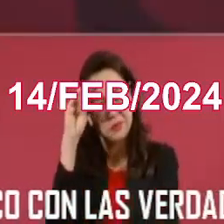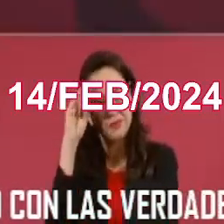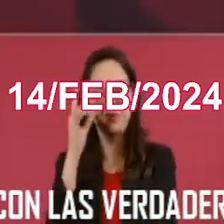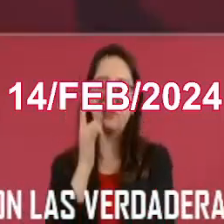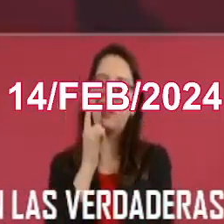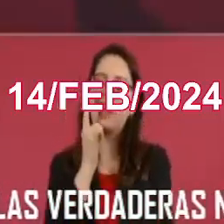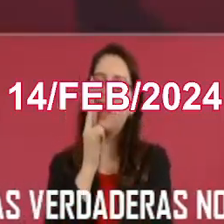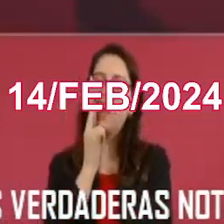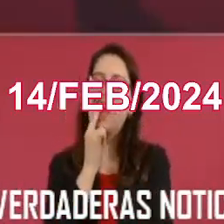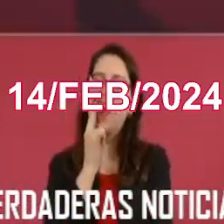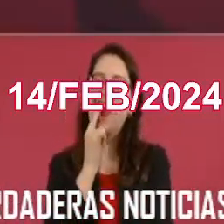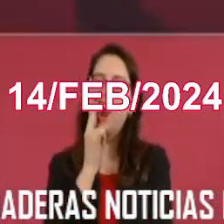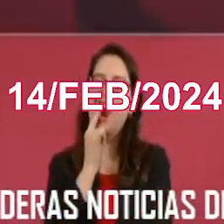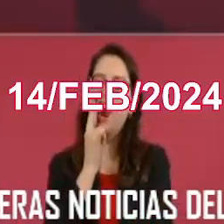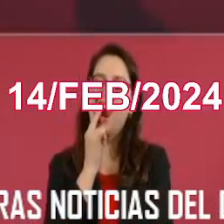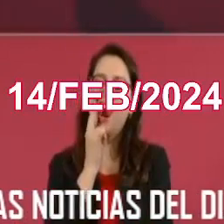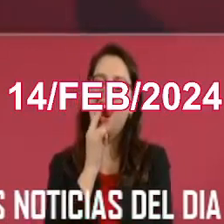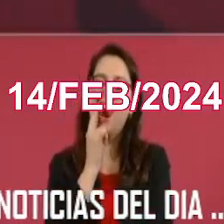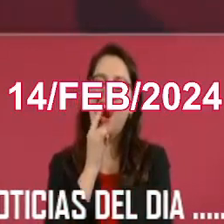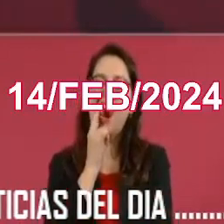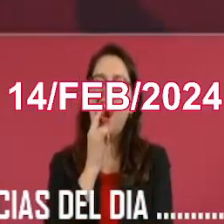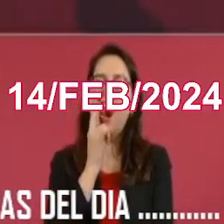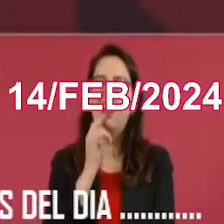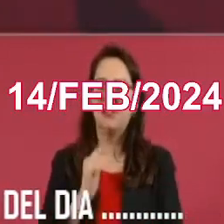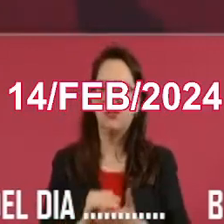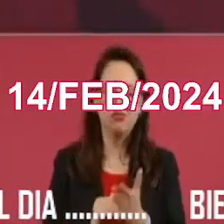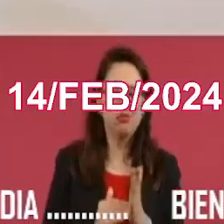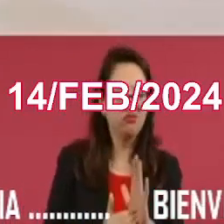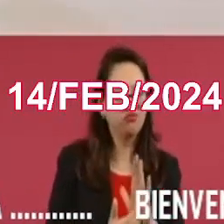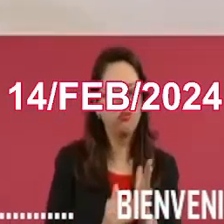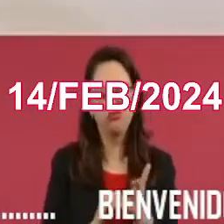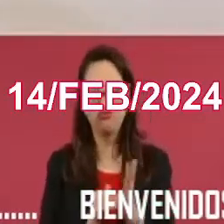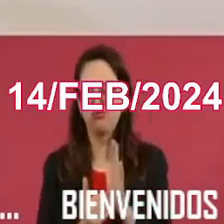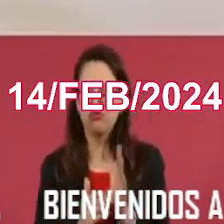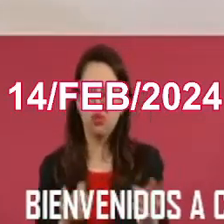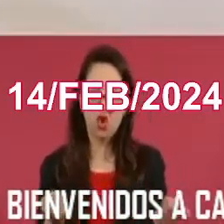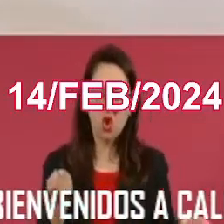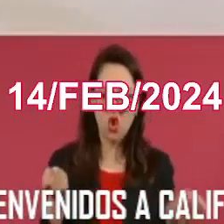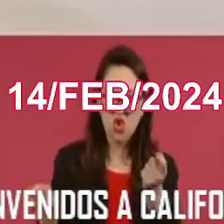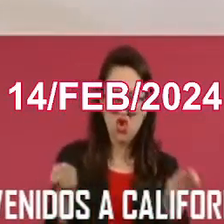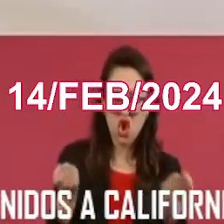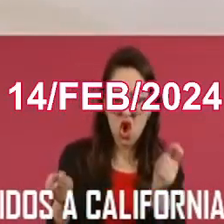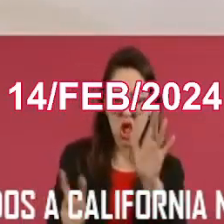manipulación ahora en mi nuevo libro viene una